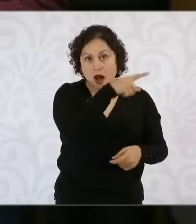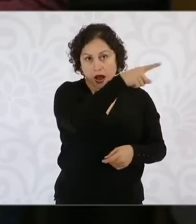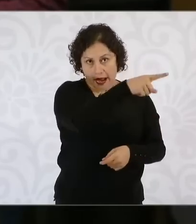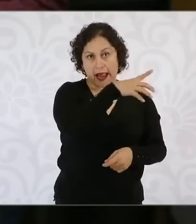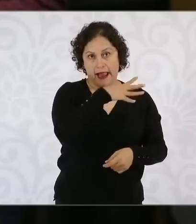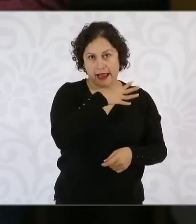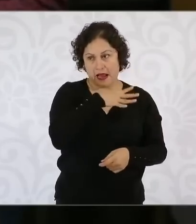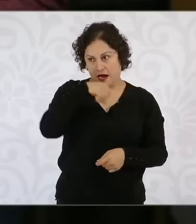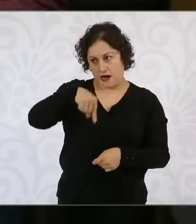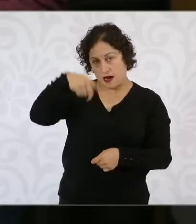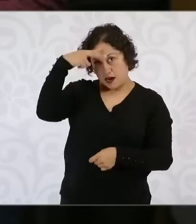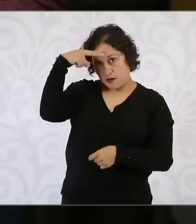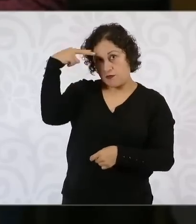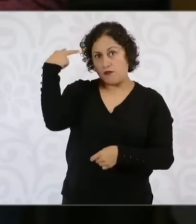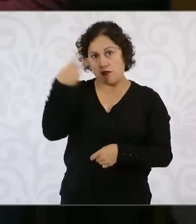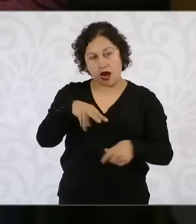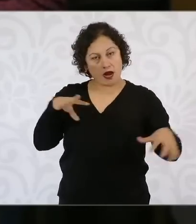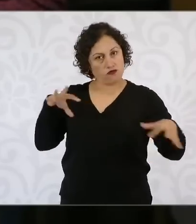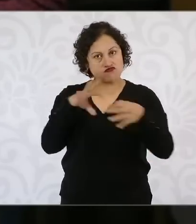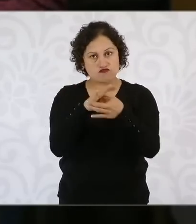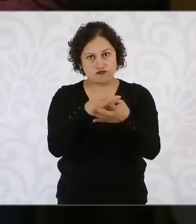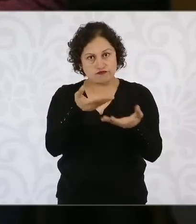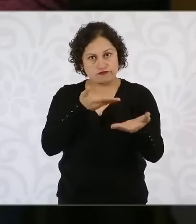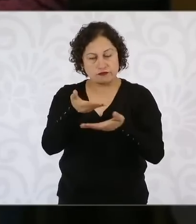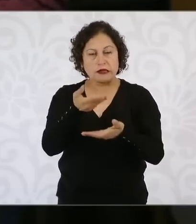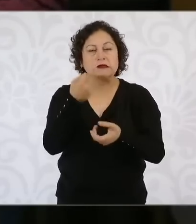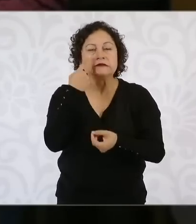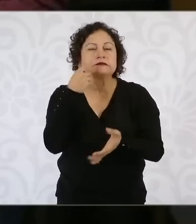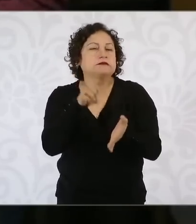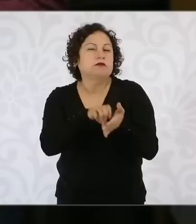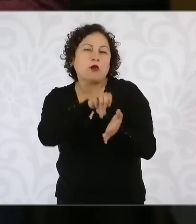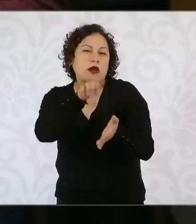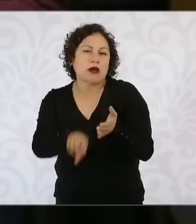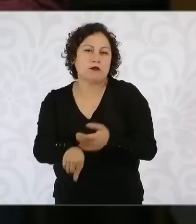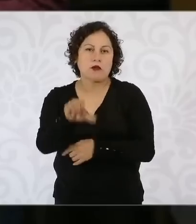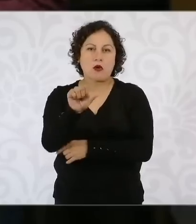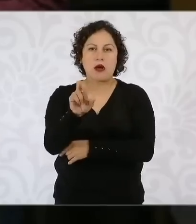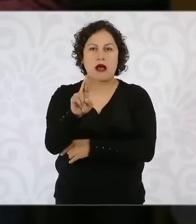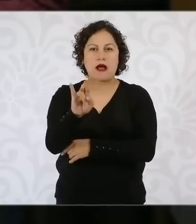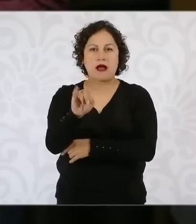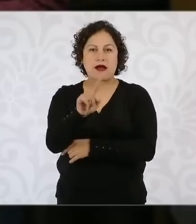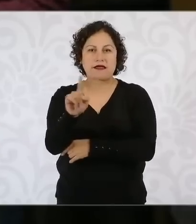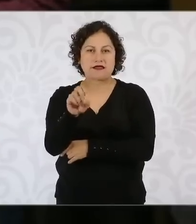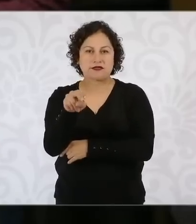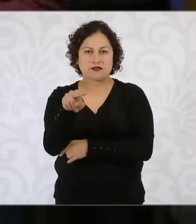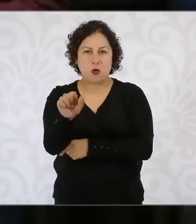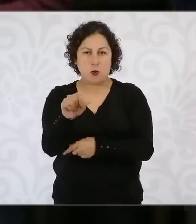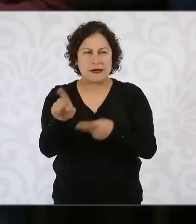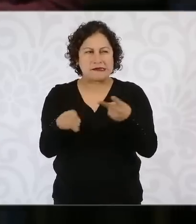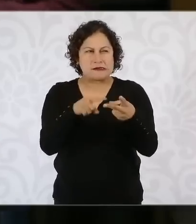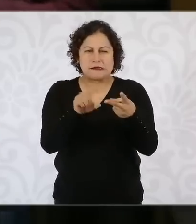pues por ejemplo en el estado de de Arizona que y otro estado no no recuerdo el otro estado que